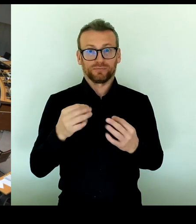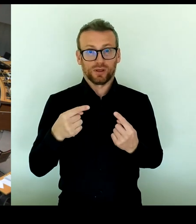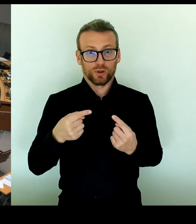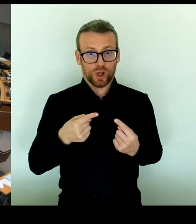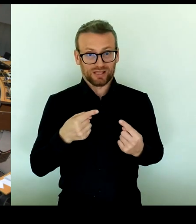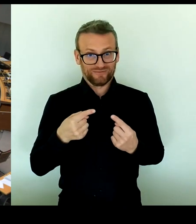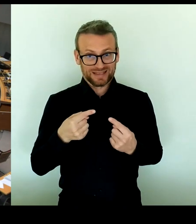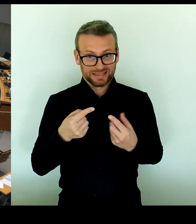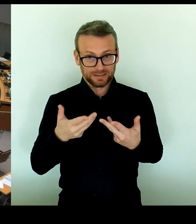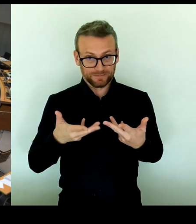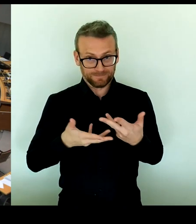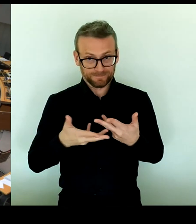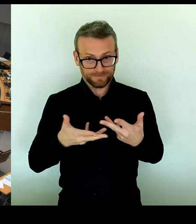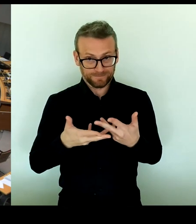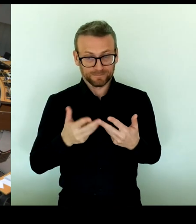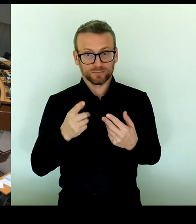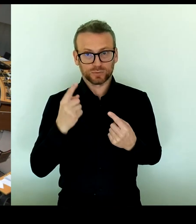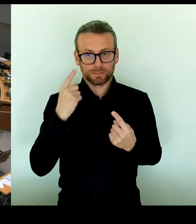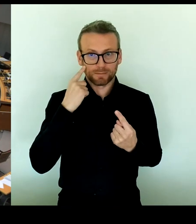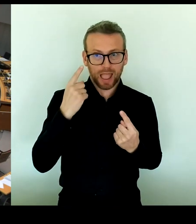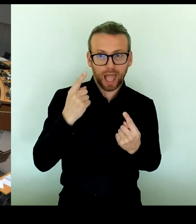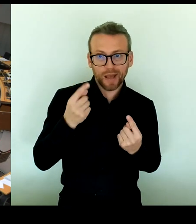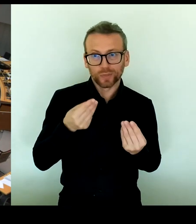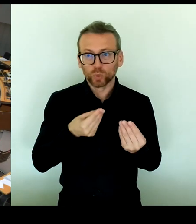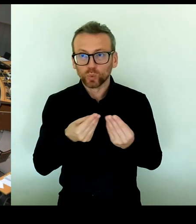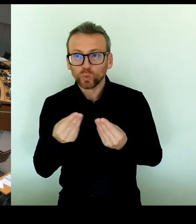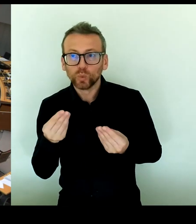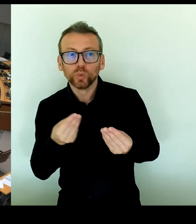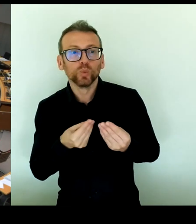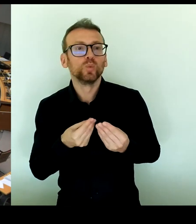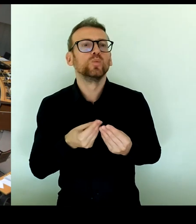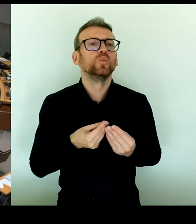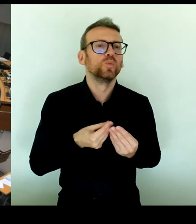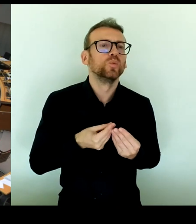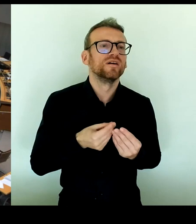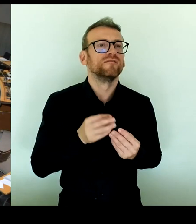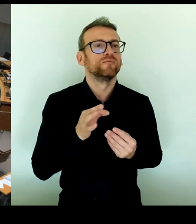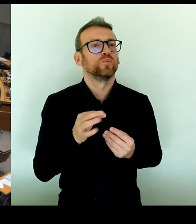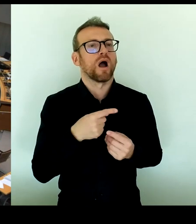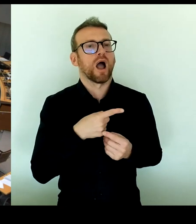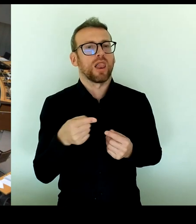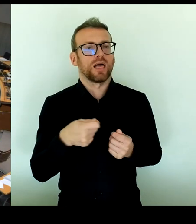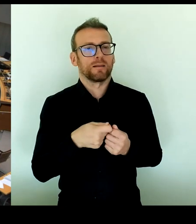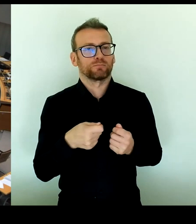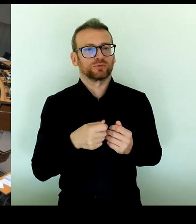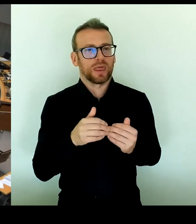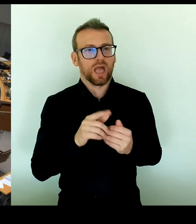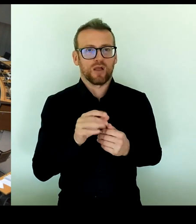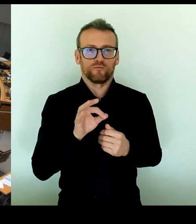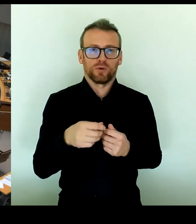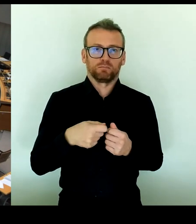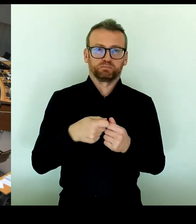Dann darf ich Ihnen, sehr geehrte Frau Kampp und Ihren Mitarbeiter:innen abschließend im